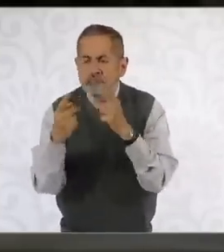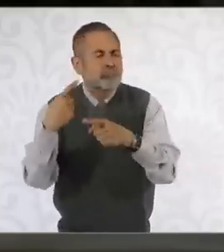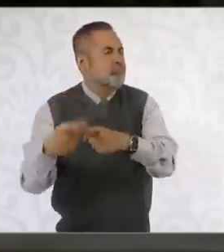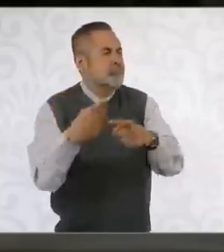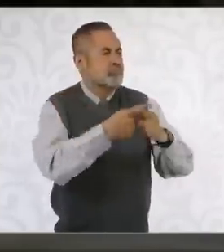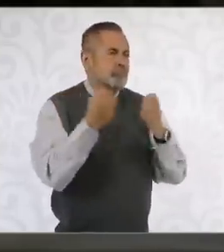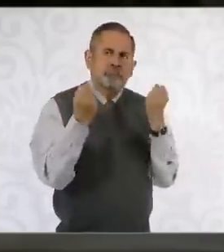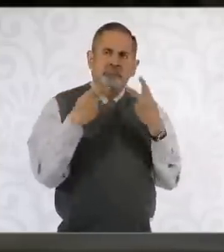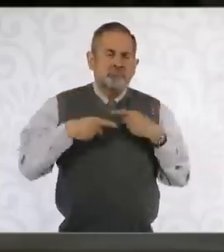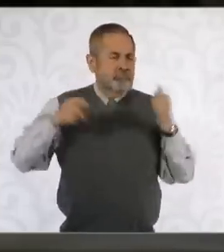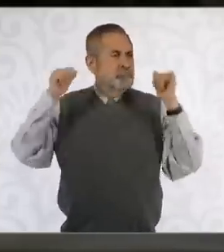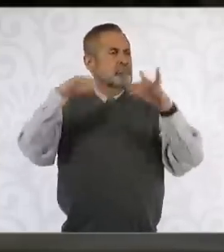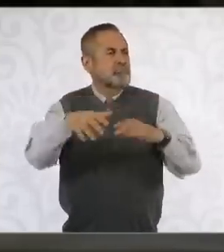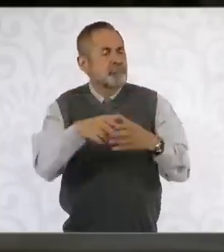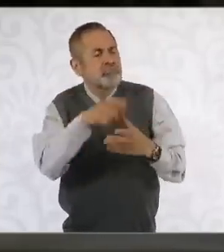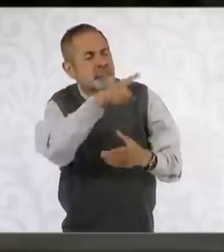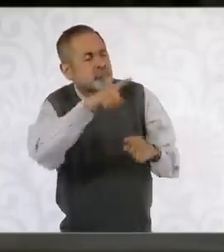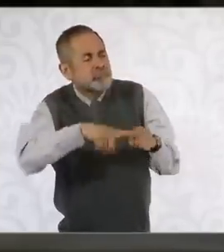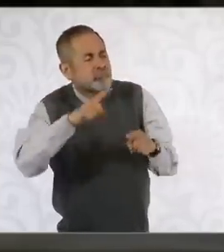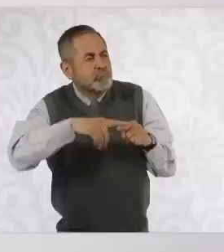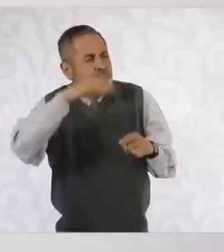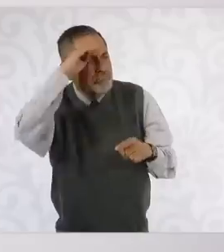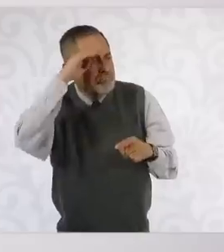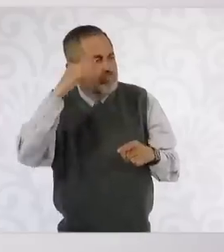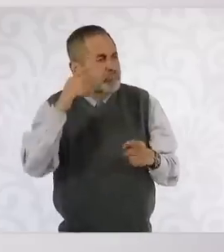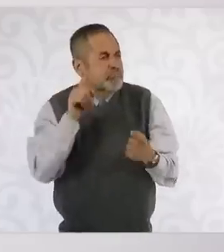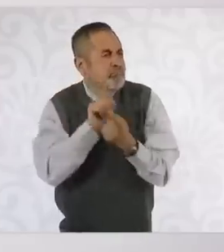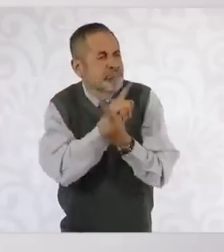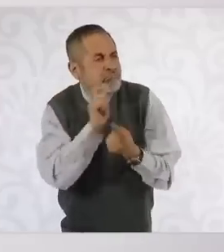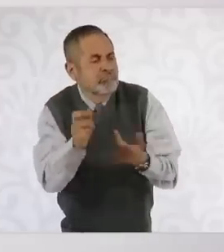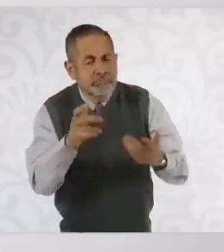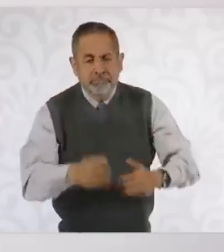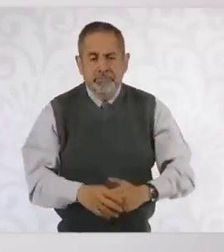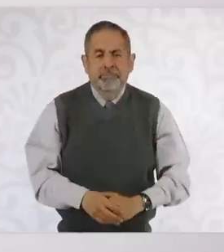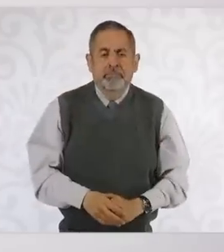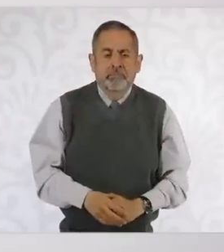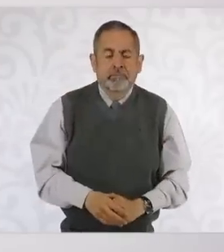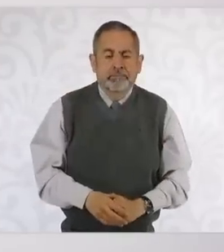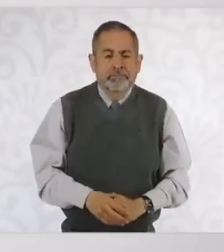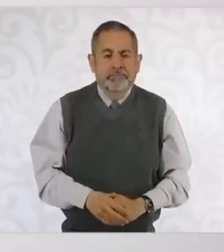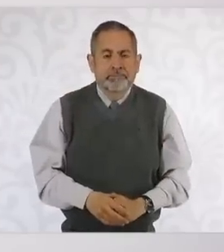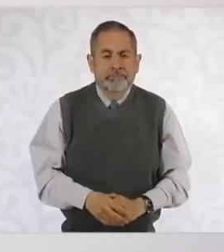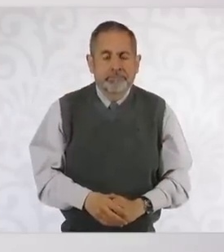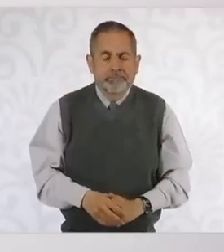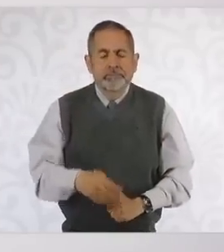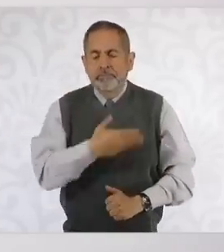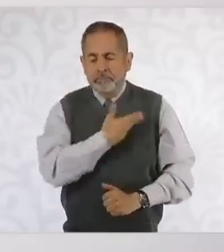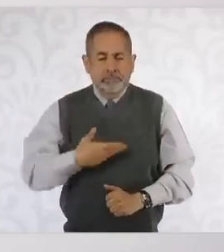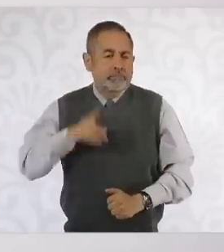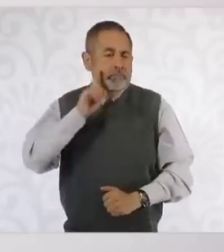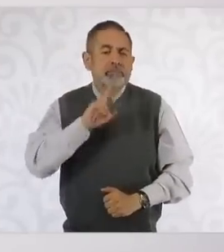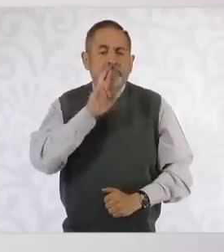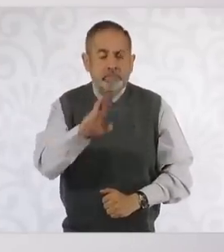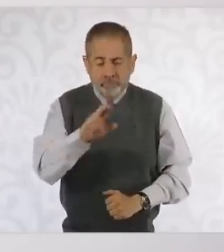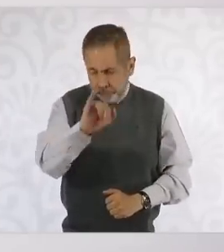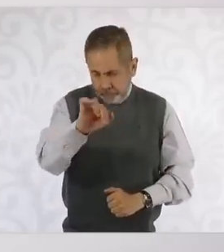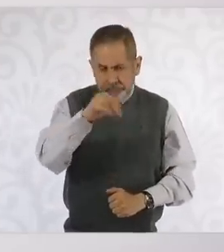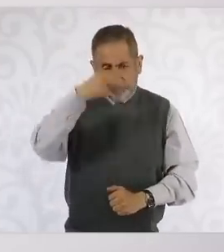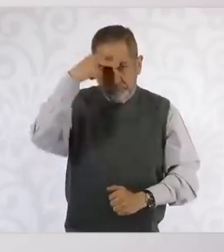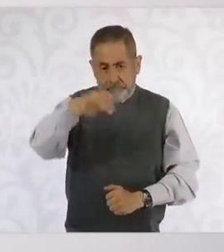qué va a buscar usted para México más que para México nuestra participación tiene que ver con la